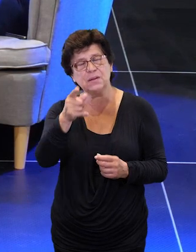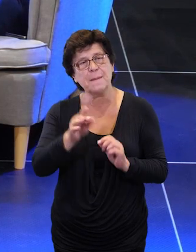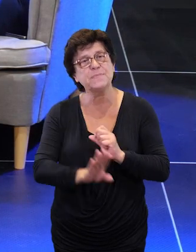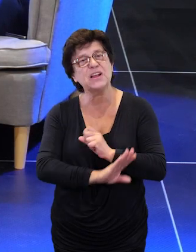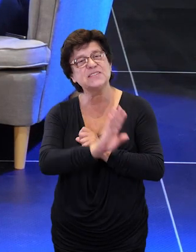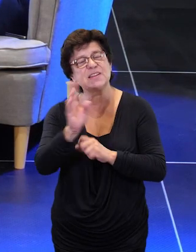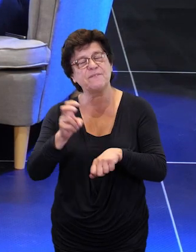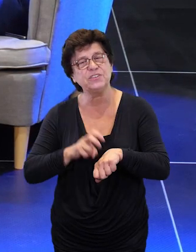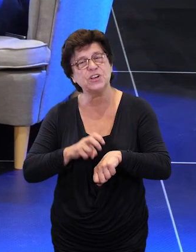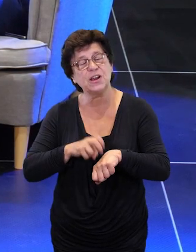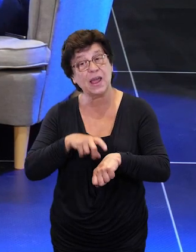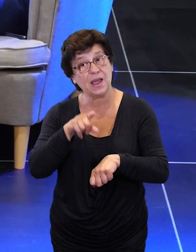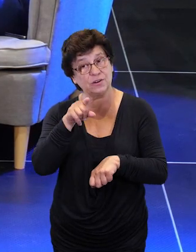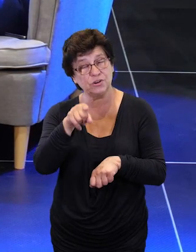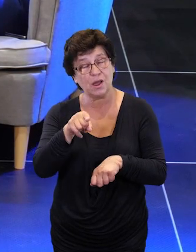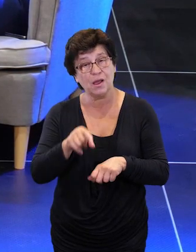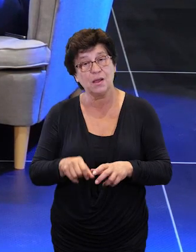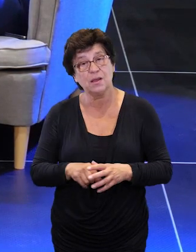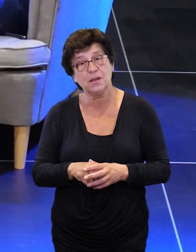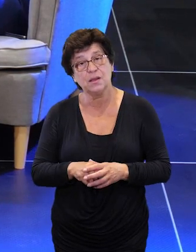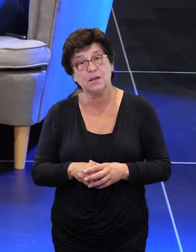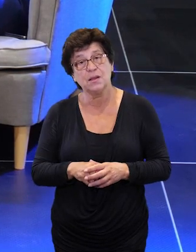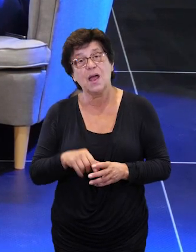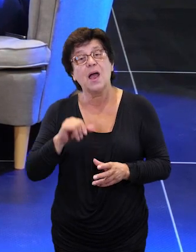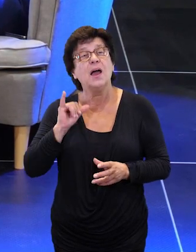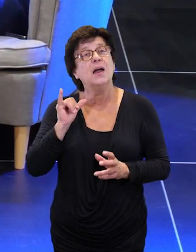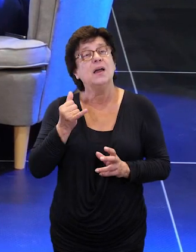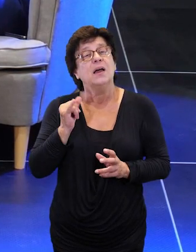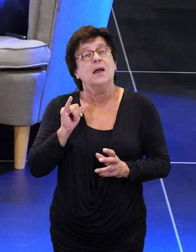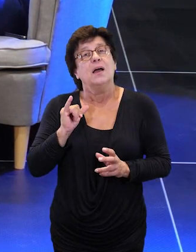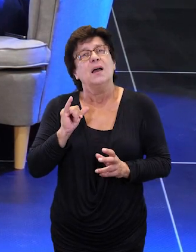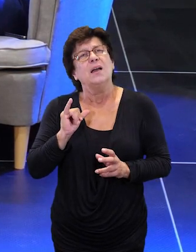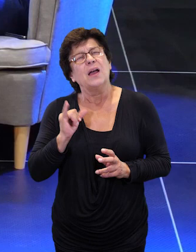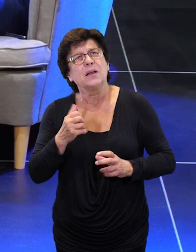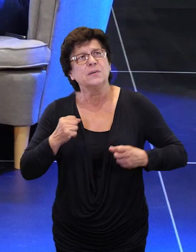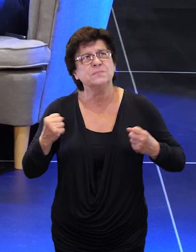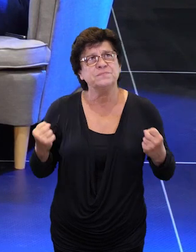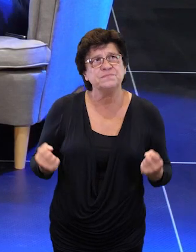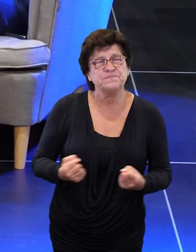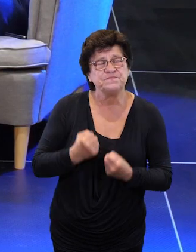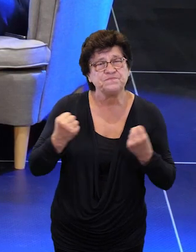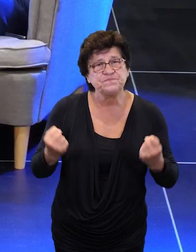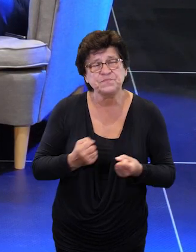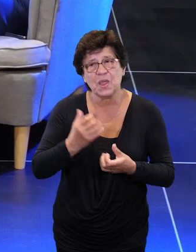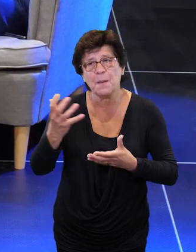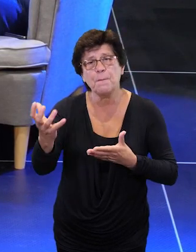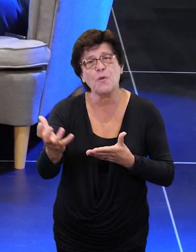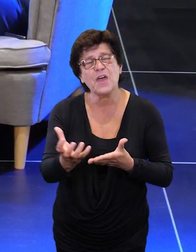jako lekarze w jakichś inicjatywach podejmujecie działania w kierunku,